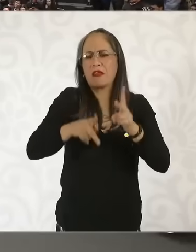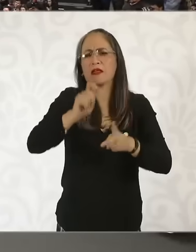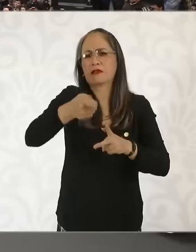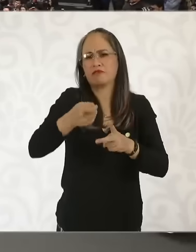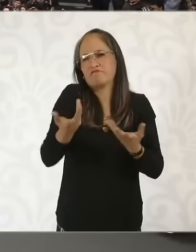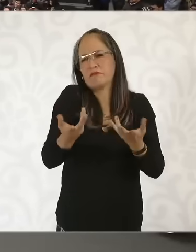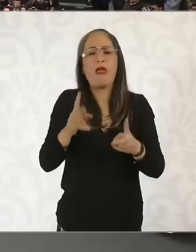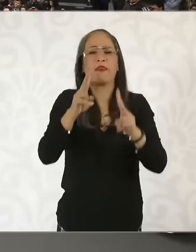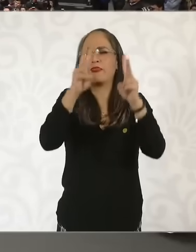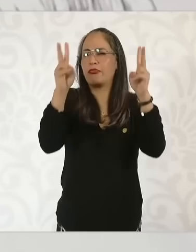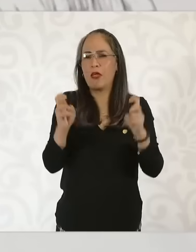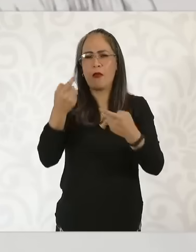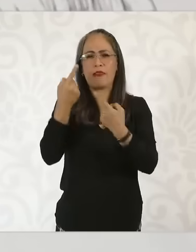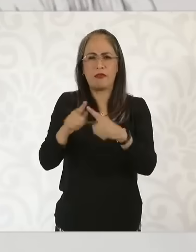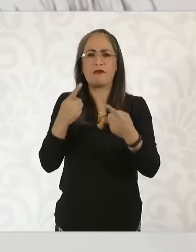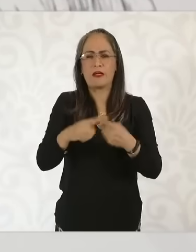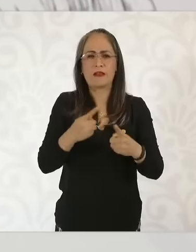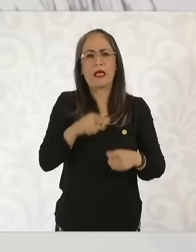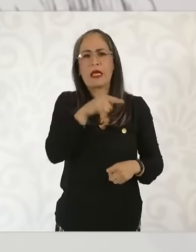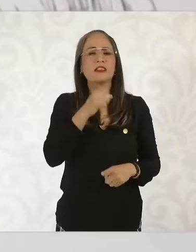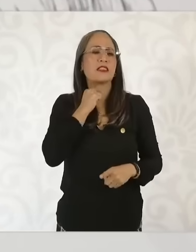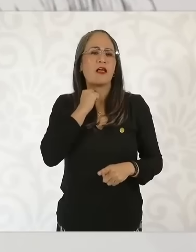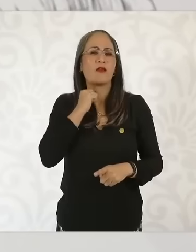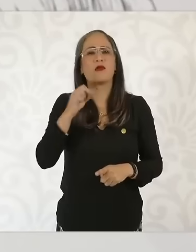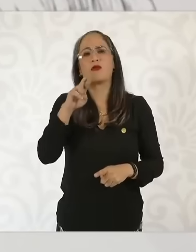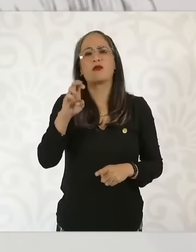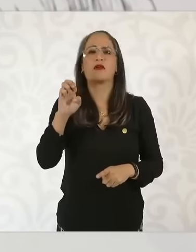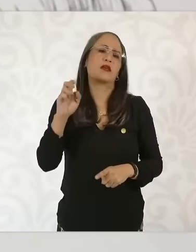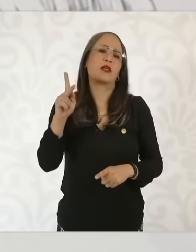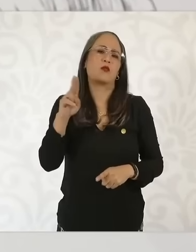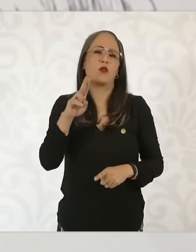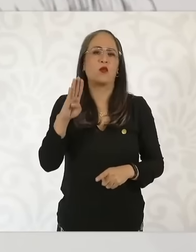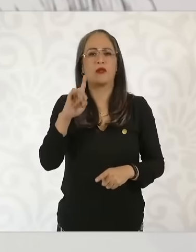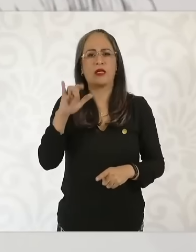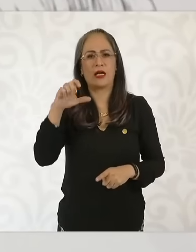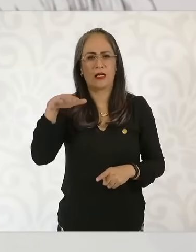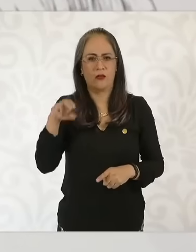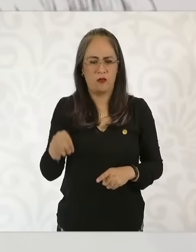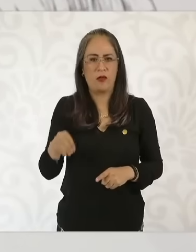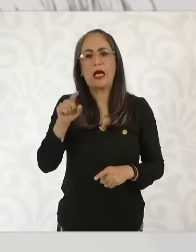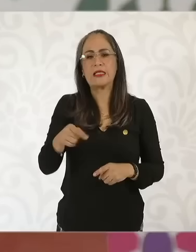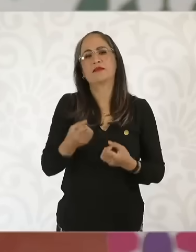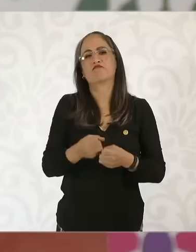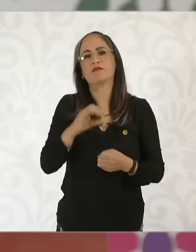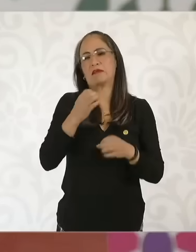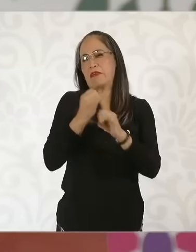es un eh congresista republicano eh experto en ciberseguridad, por ejemplo. Entonces, en la